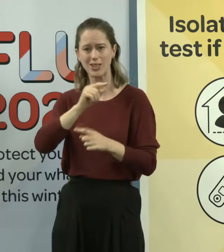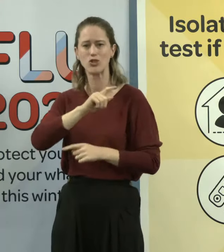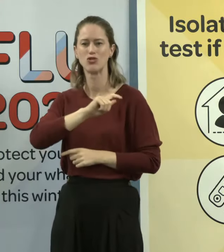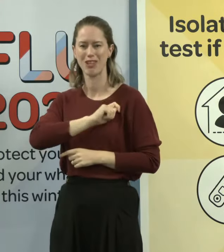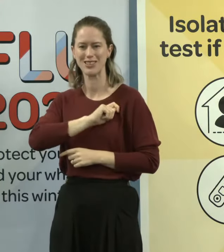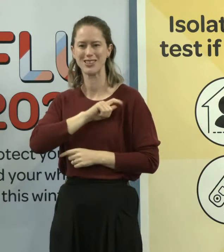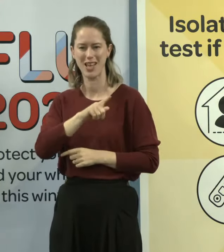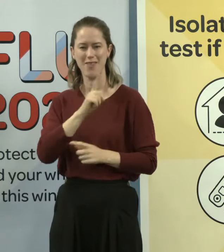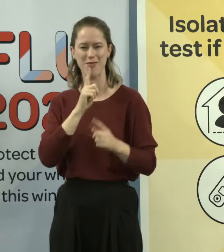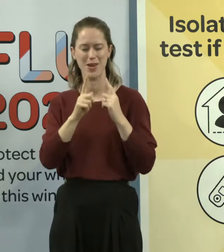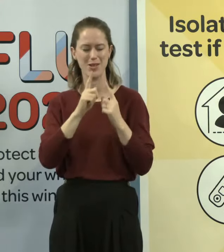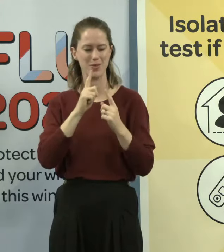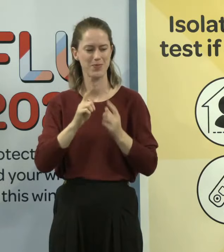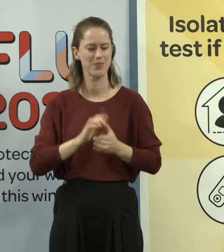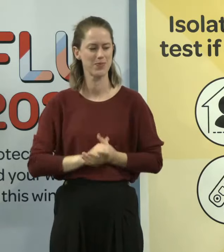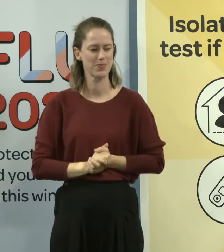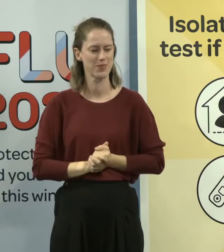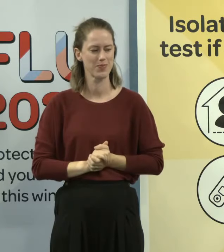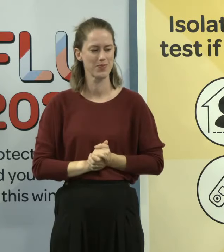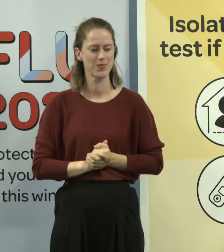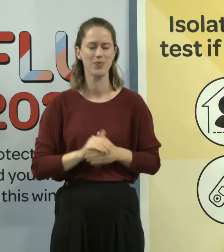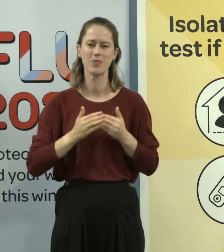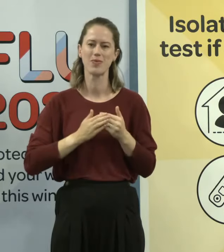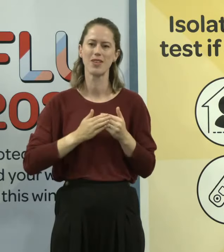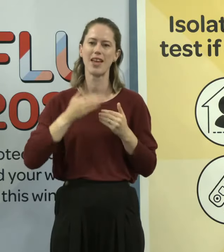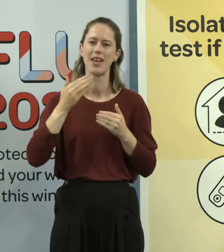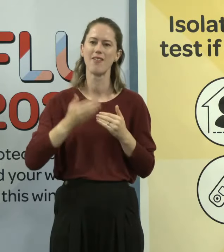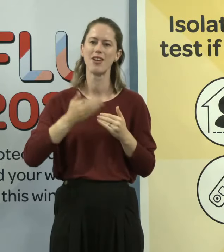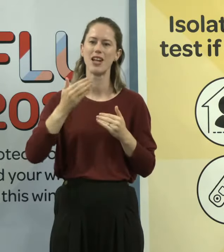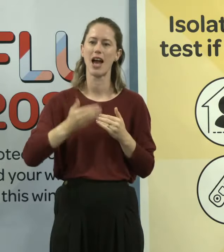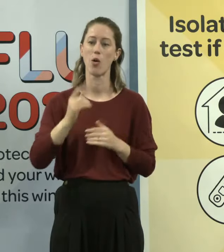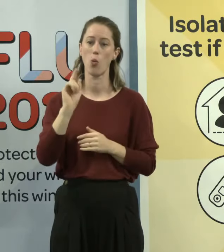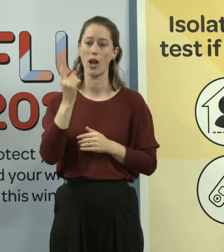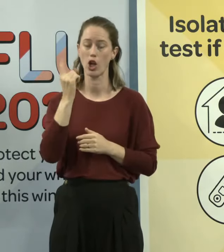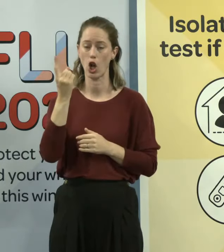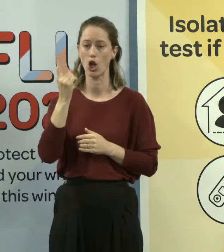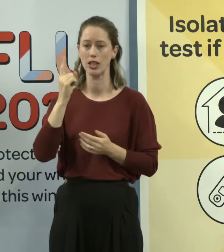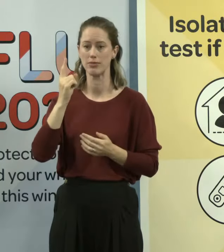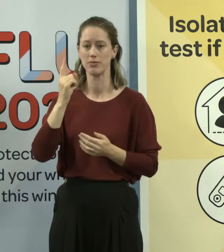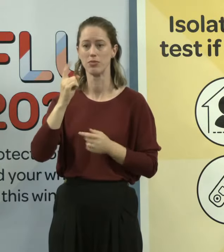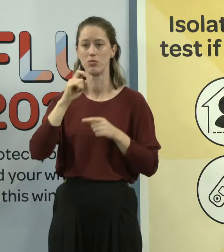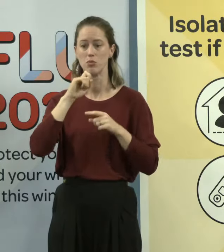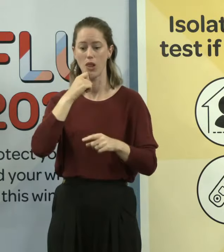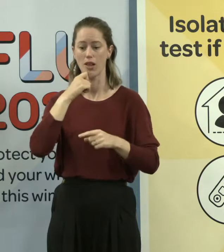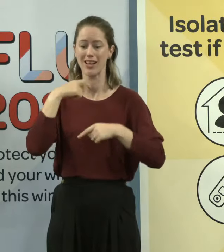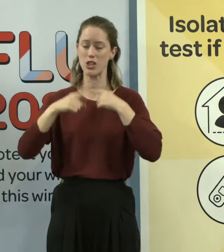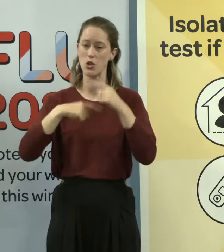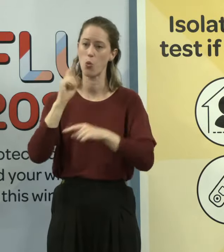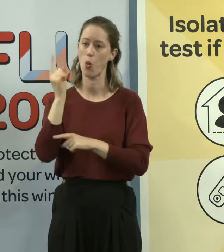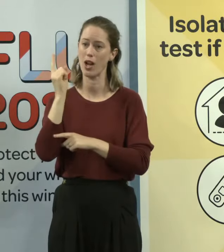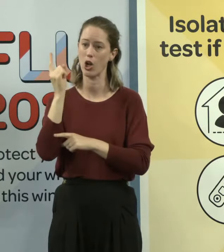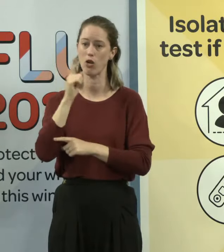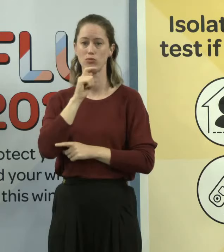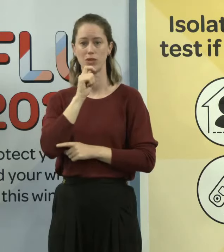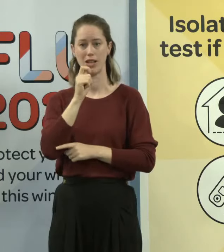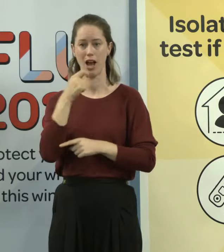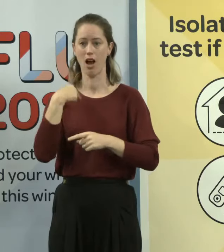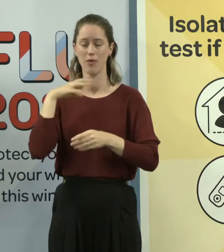te iwi whänui ki te äwhina ki te whakarite kei reira nga puna